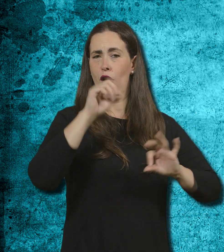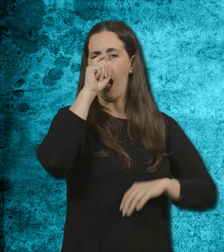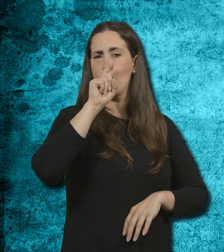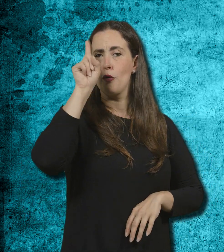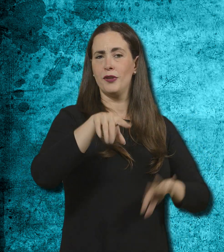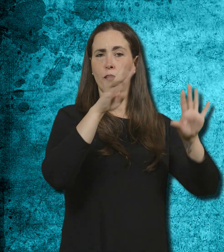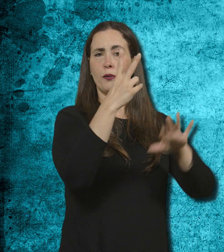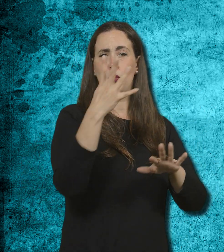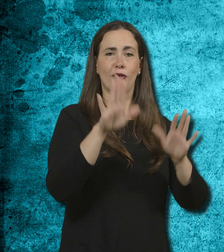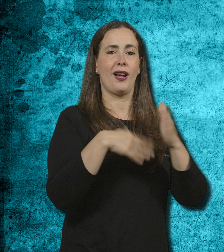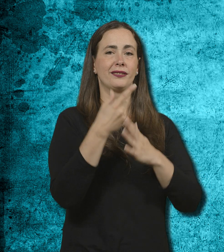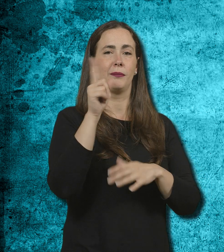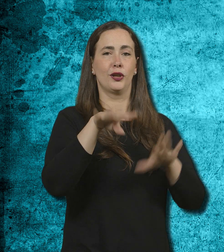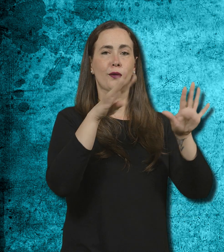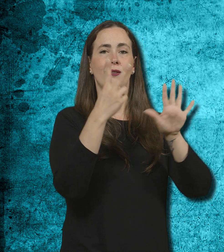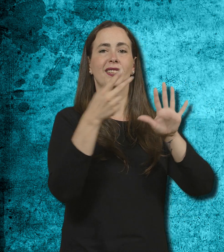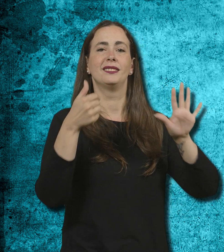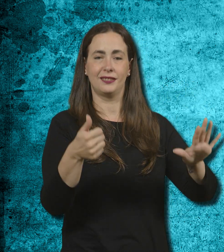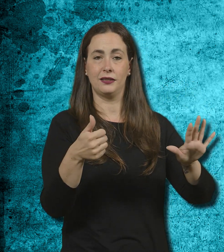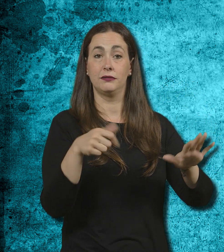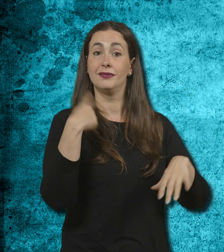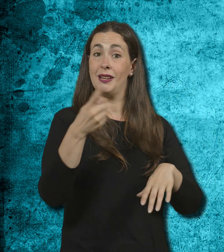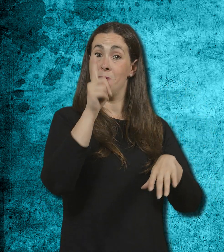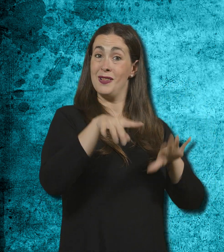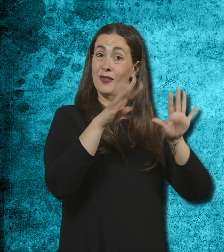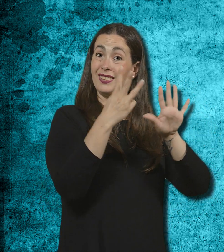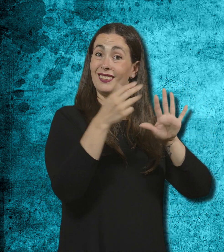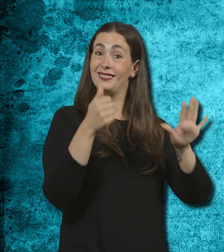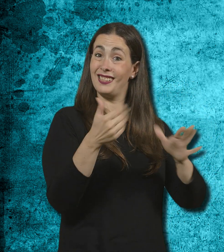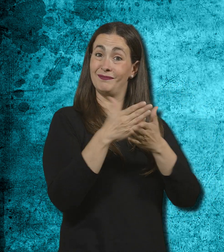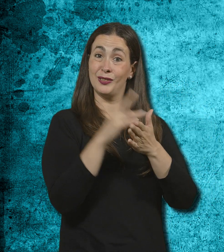Va ser el porter de l'equip del 1924 fins al 1926.